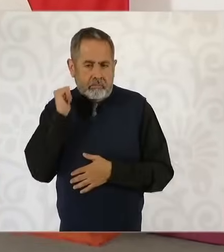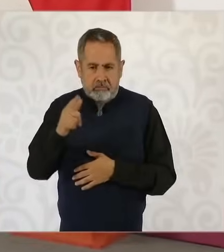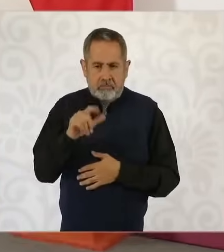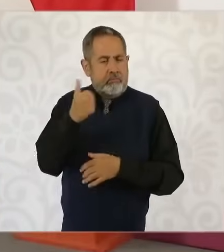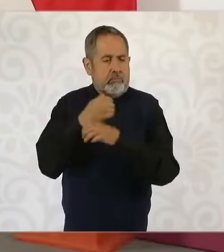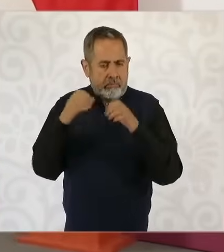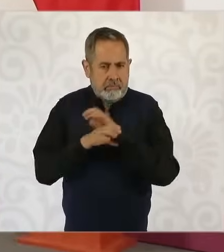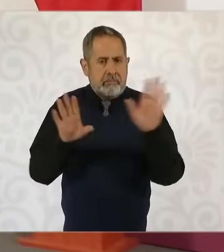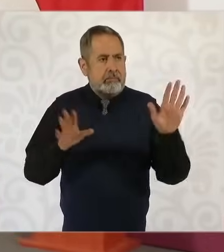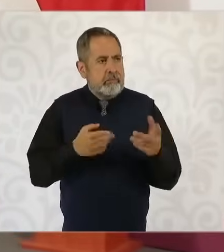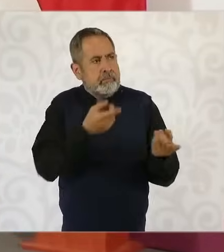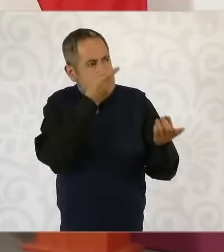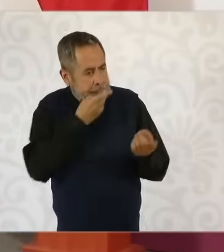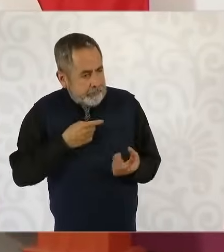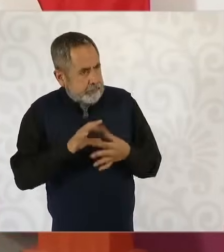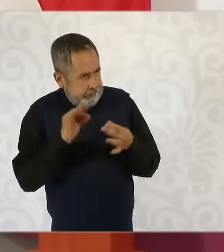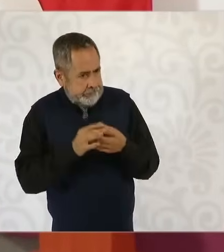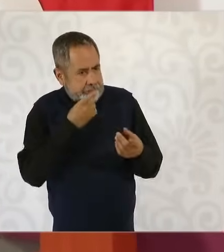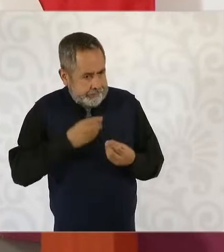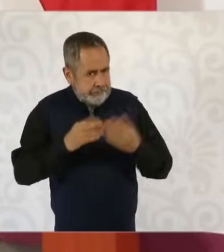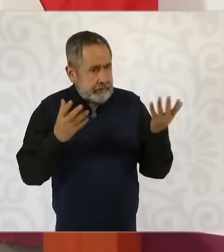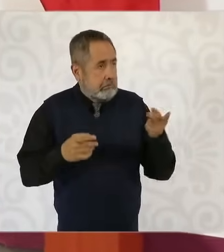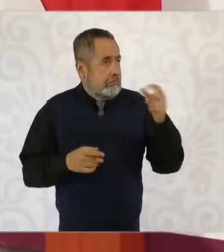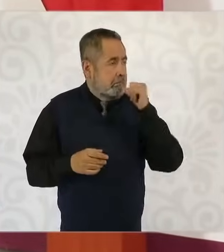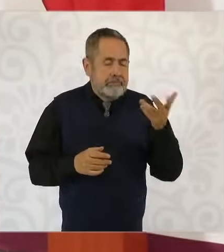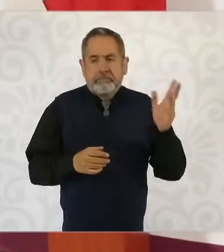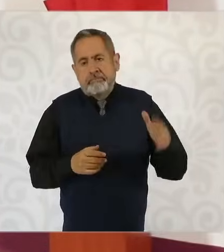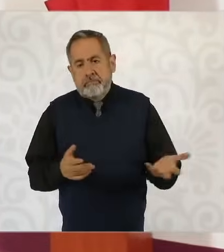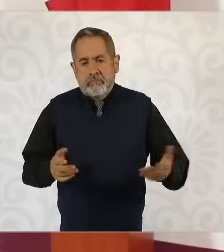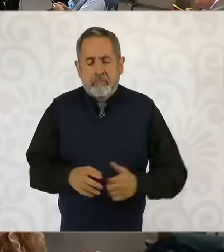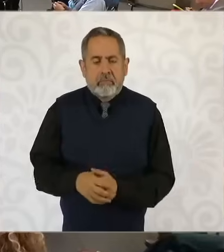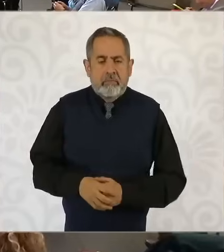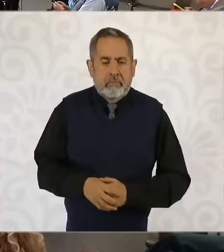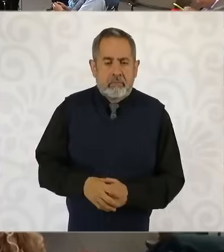bueno pues tendrían que informarlo ¿verdad eh me refiero a directamente ellos a usted no le